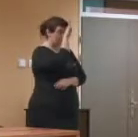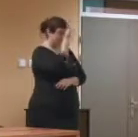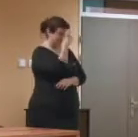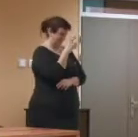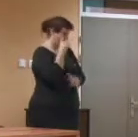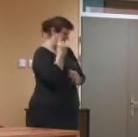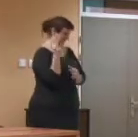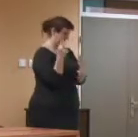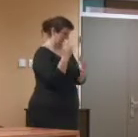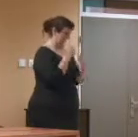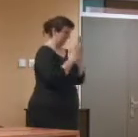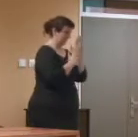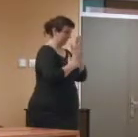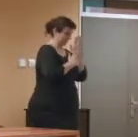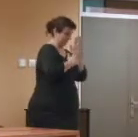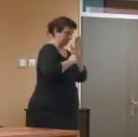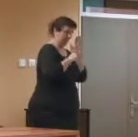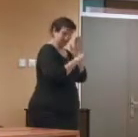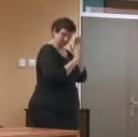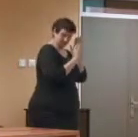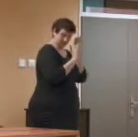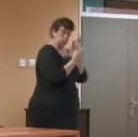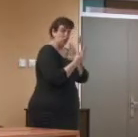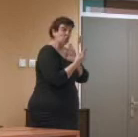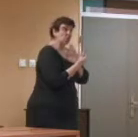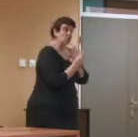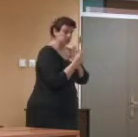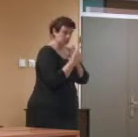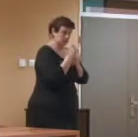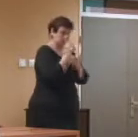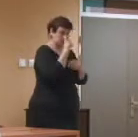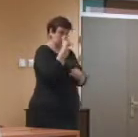Benedicto XVI, que en principio se hizo una aportación en el año 2006